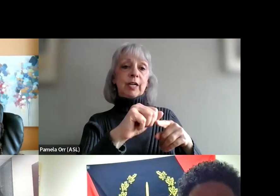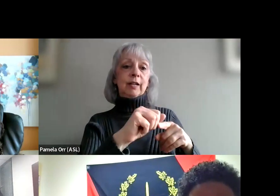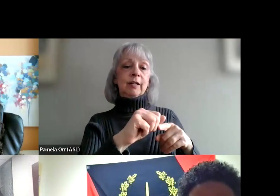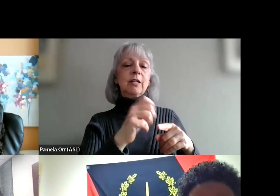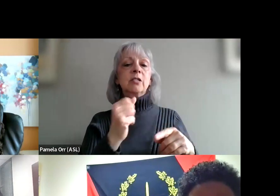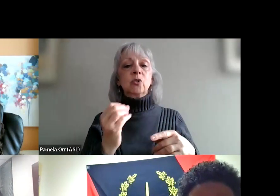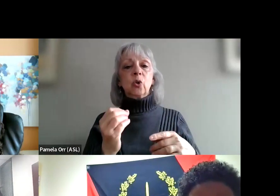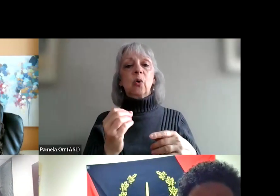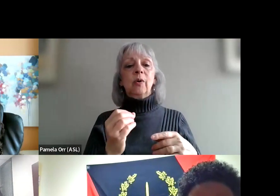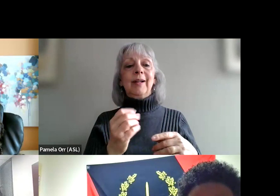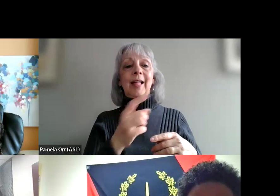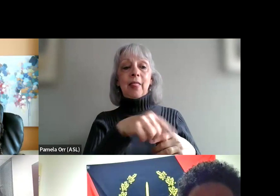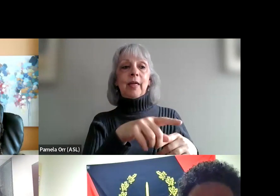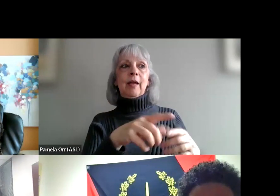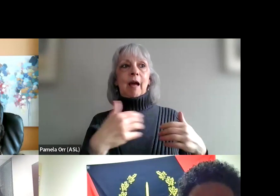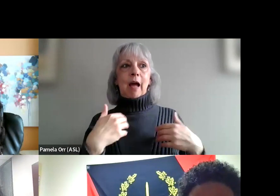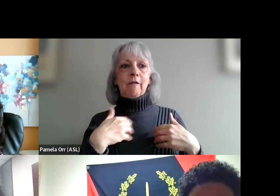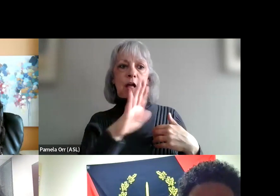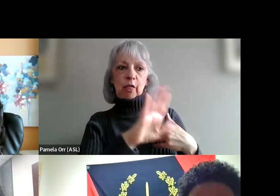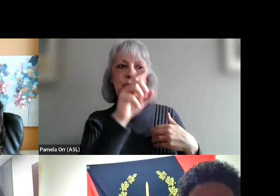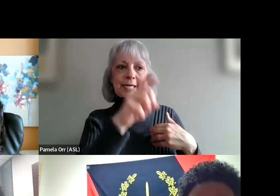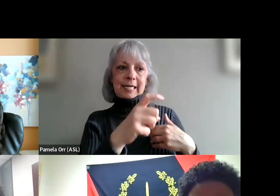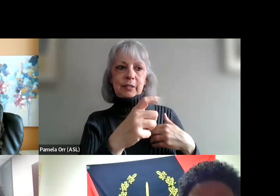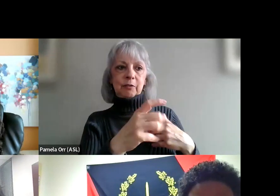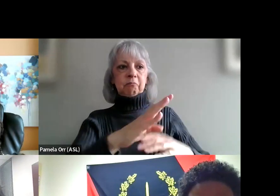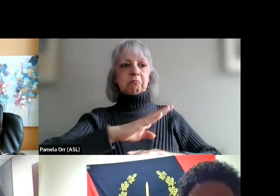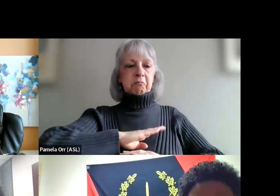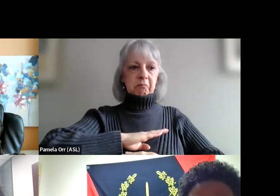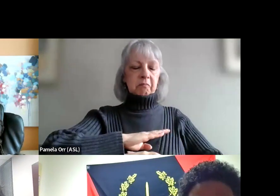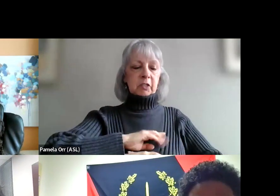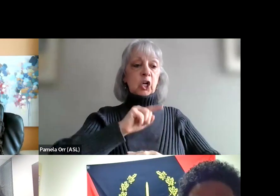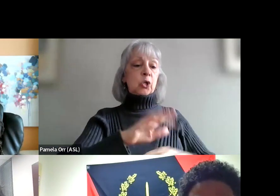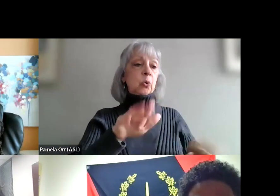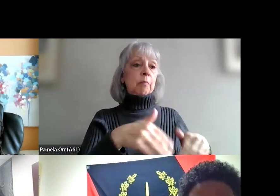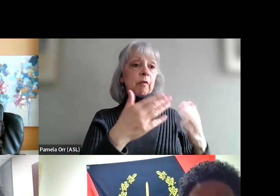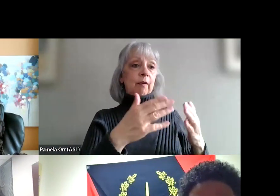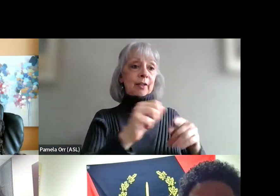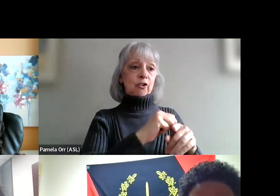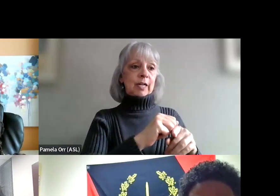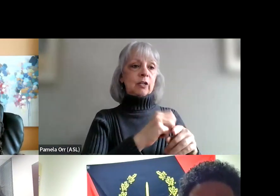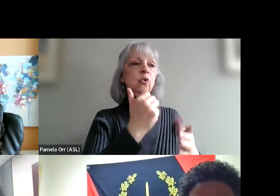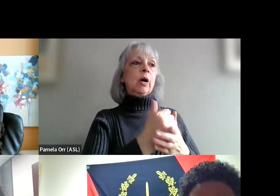estarán satisfaciendo sus necesidades y pueden proporcionar la capacitación que puede salvar la vida de alguien en el futuro.